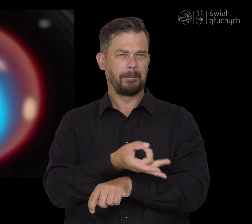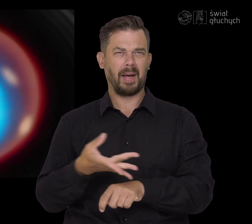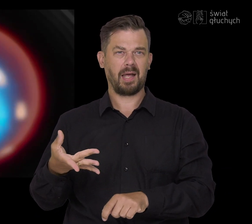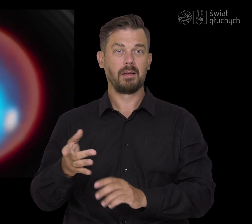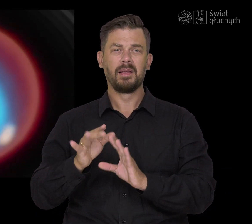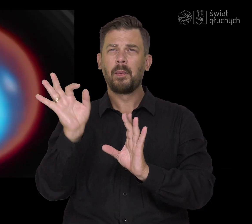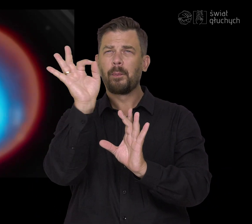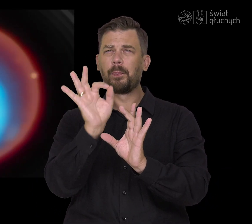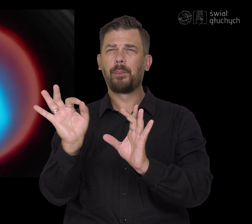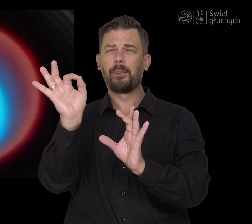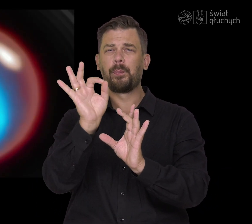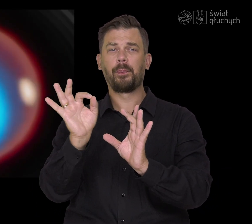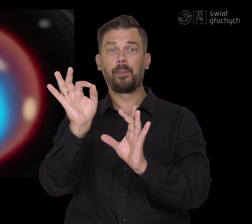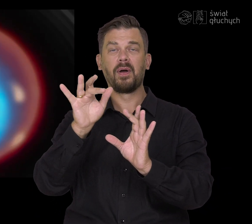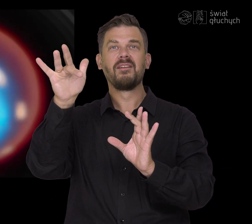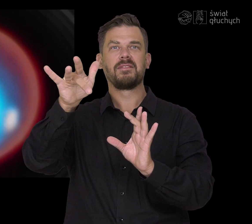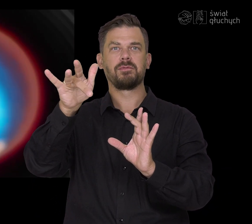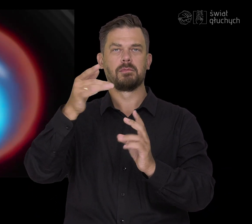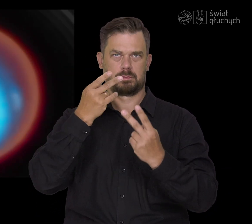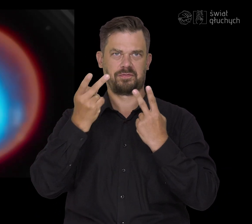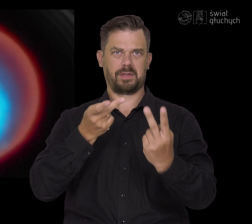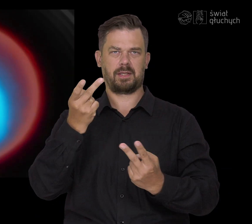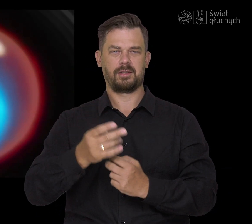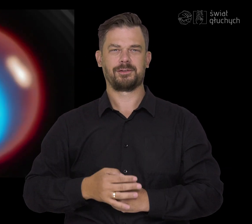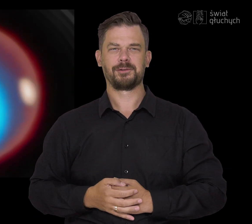a nawet te najsłabiej widoczne, głęboko ukryte wewnętrzne pierścienie.